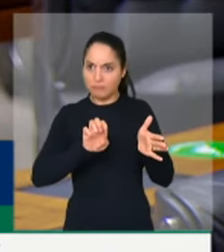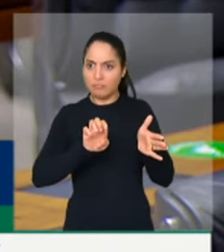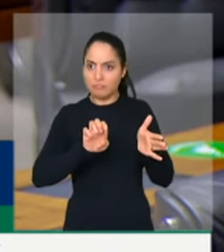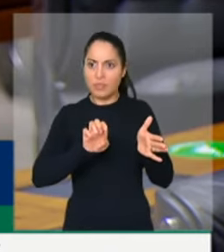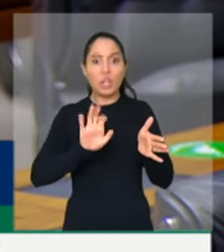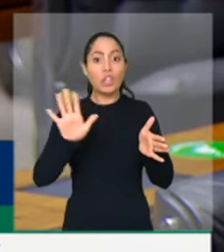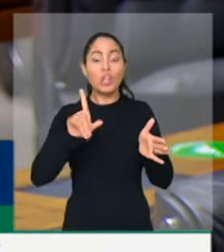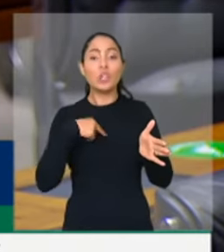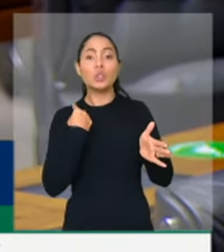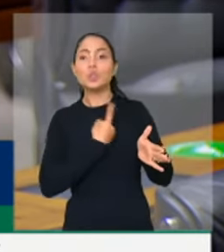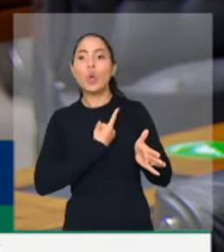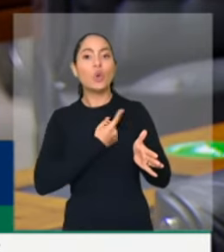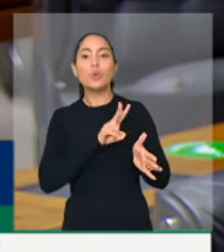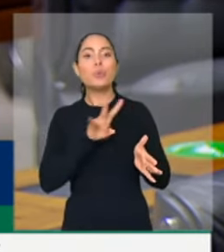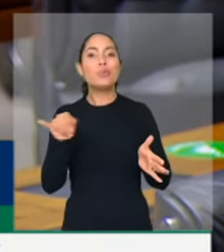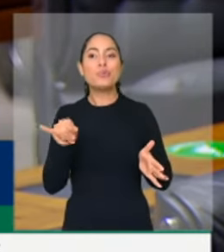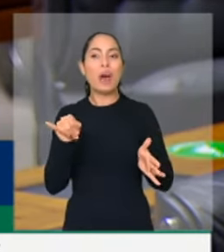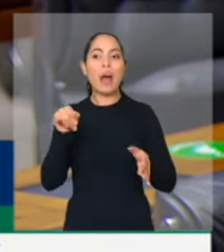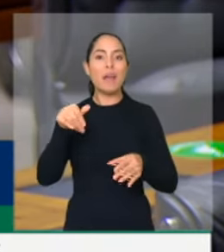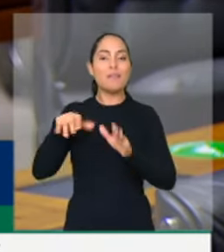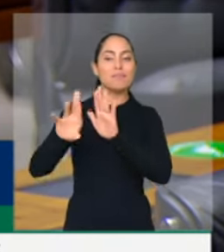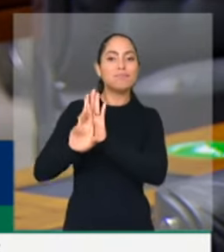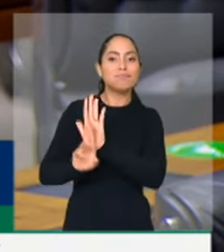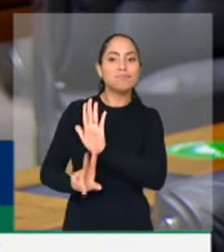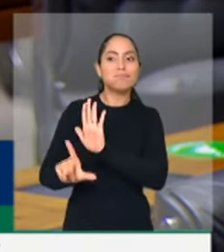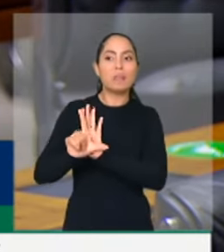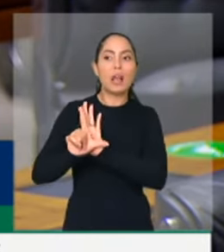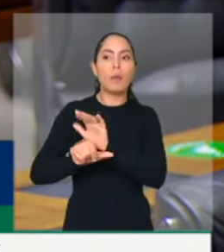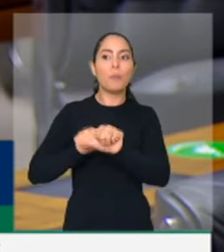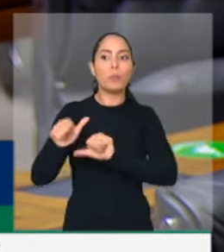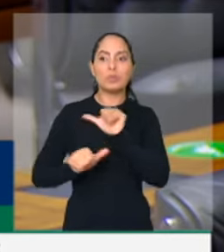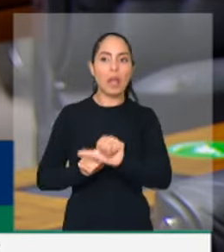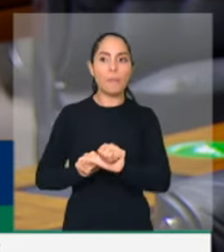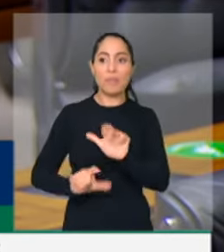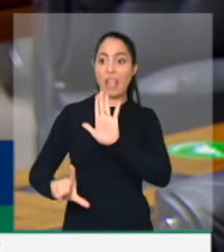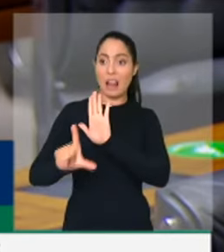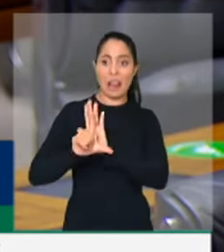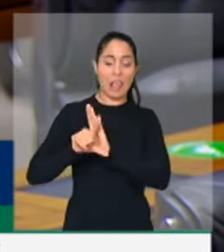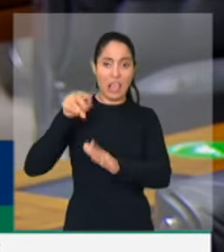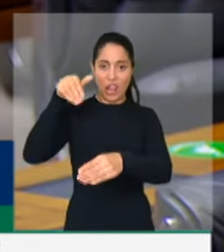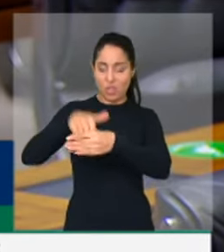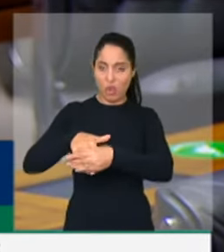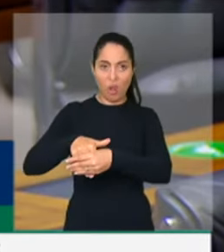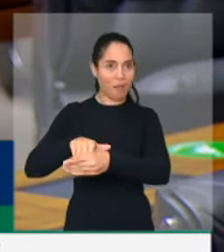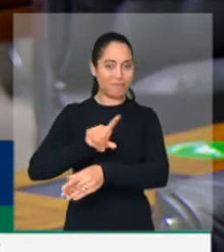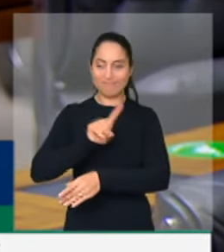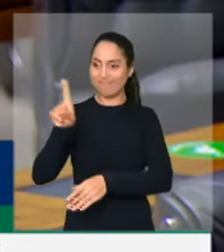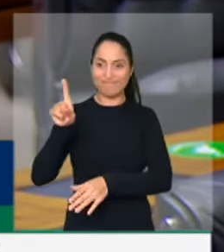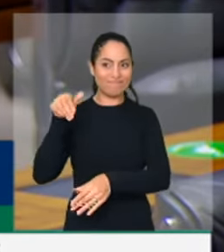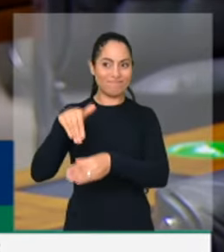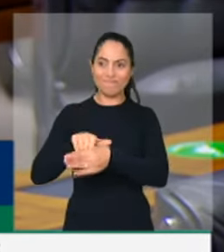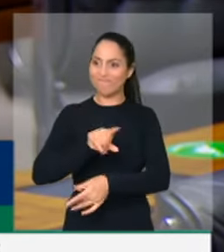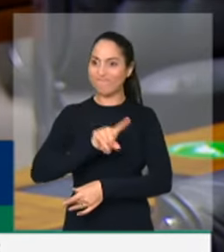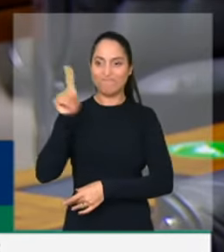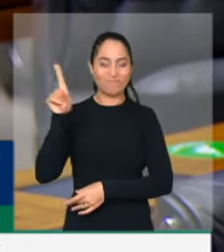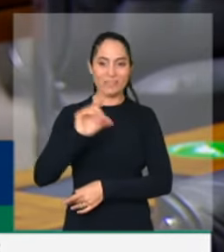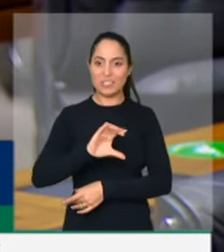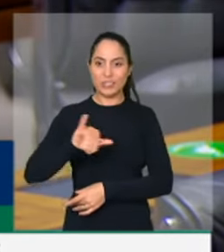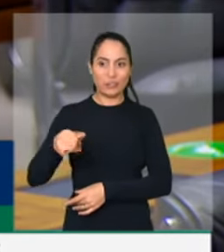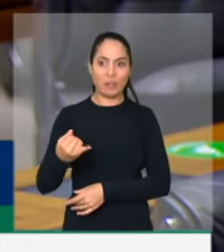NÃO VOTA... NENHUMA LEI ELEITORAL QUE ESTÁ PASSANDO NA COMISSÃO DE CONSTITUIÇÃO E JUSTIÇA. NÃO VOTA NEM A REFORMA ADMINISTRATIVA, NÃO VOTA NEM O TEMA DA